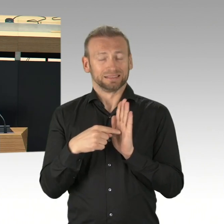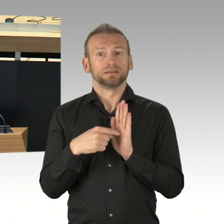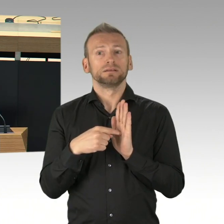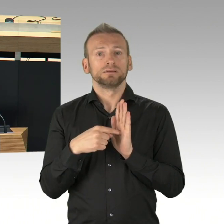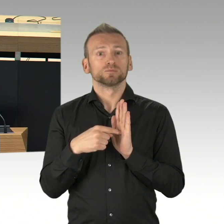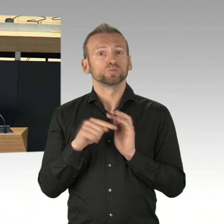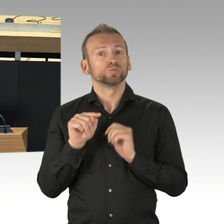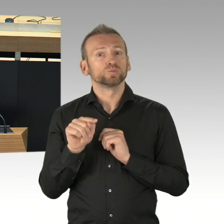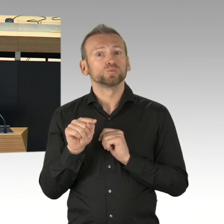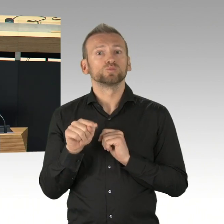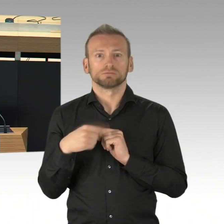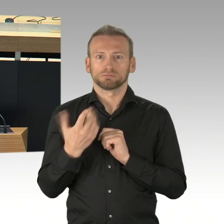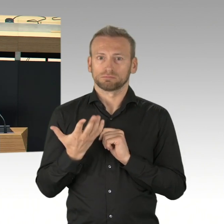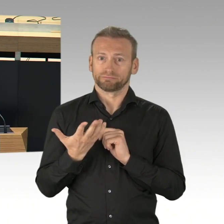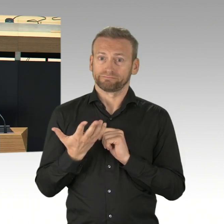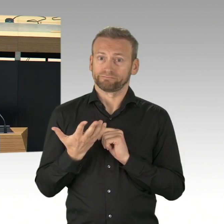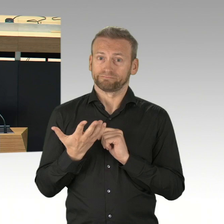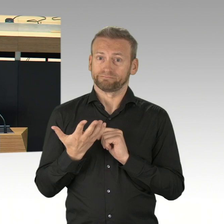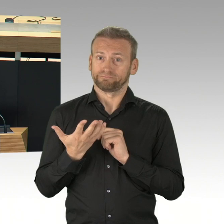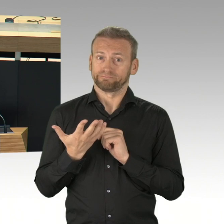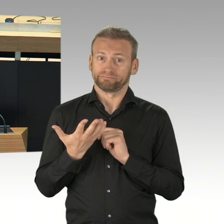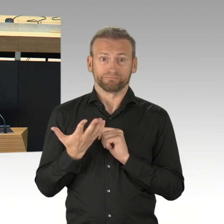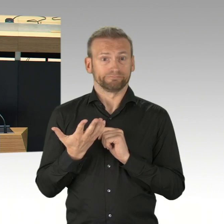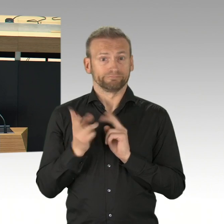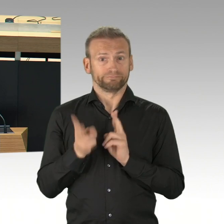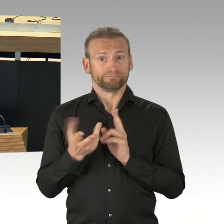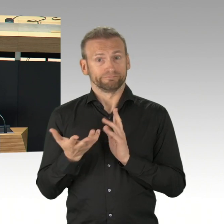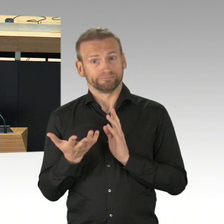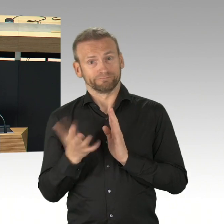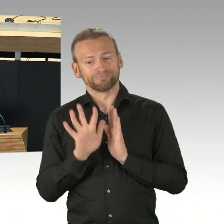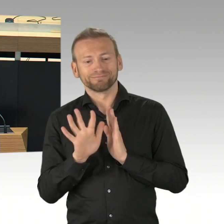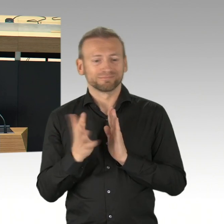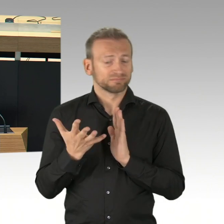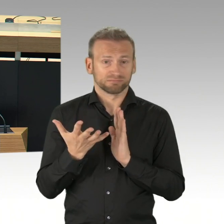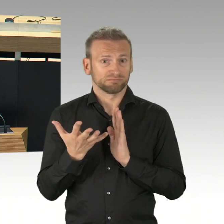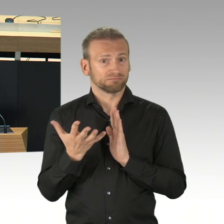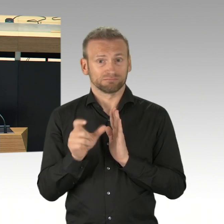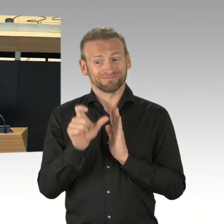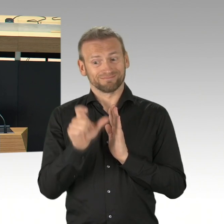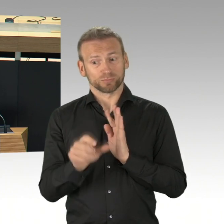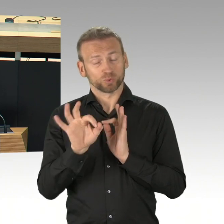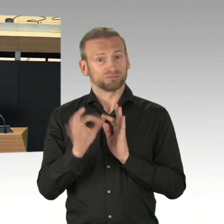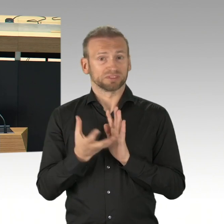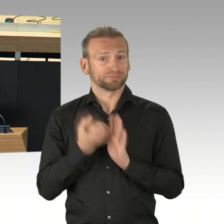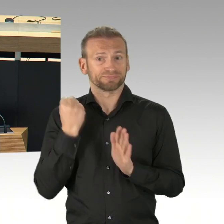diese Vermieter, im Gegensatz zu Ihnen, zwei Millionen Wohnräume in dieser Stadt zur Verfügung stellen, das muss man sich mal vorstellen. Solche Leute beschimpfen Sie.